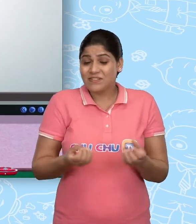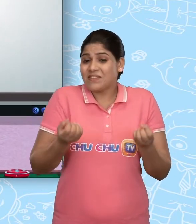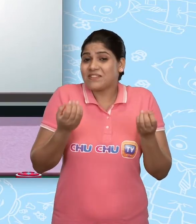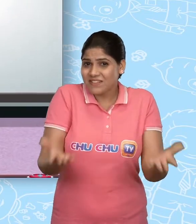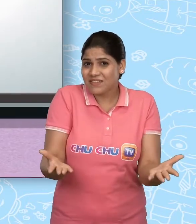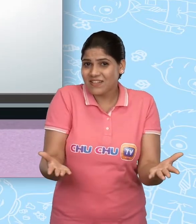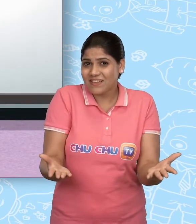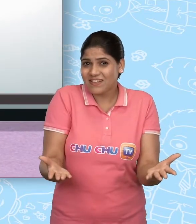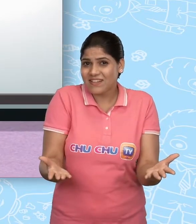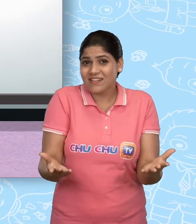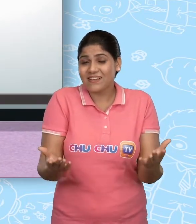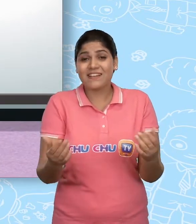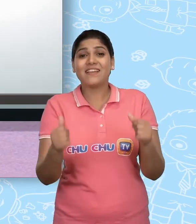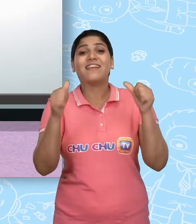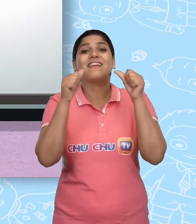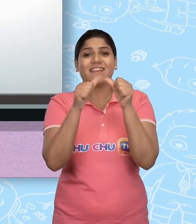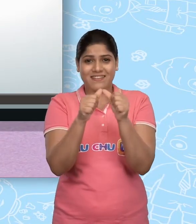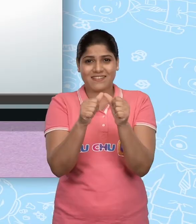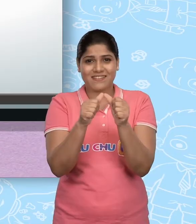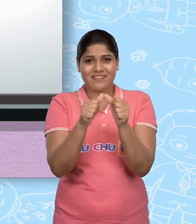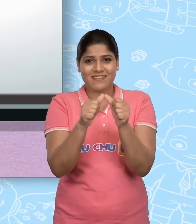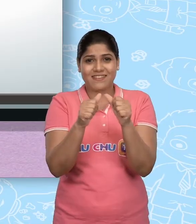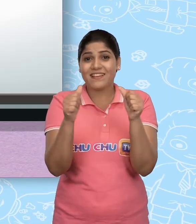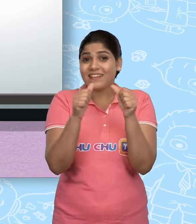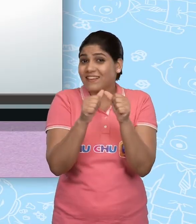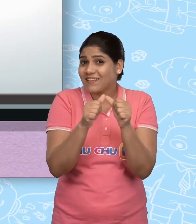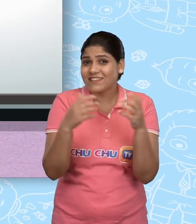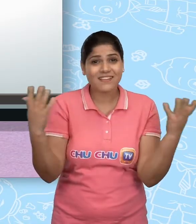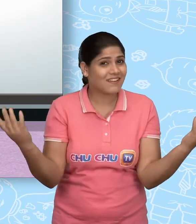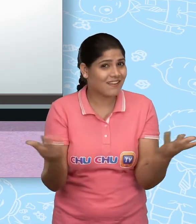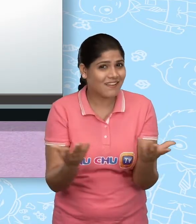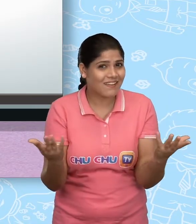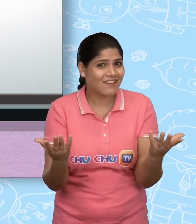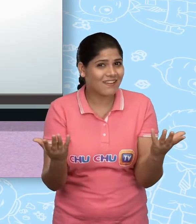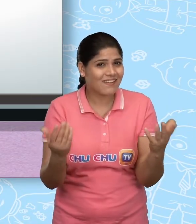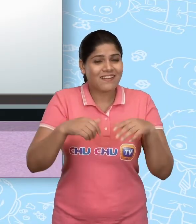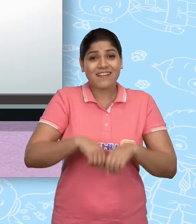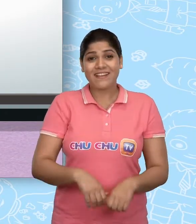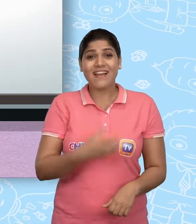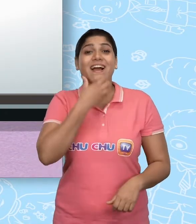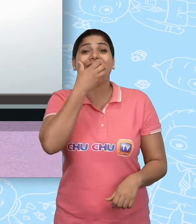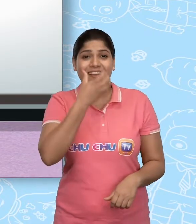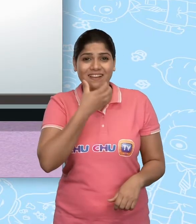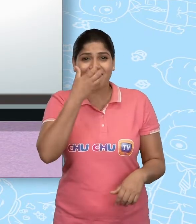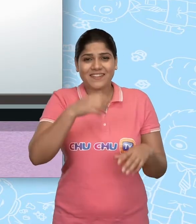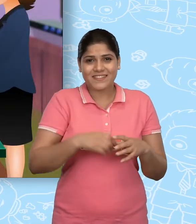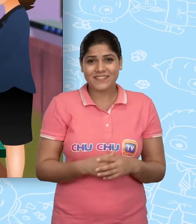तो हम शुरू करेंगे letter A से। A से होता है Apple